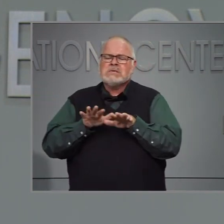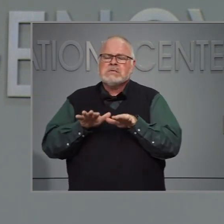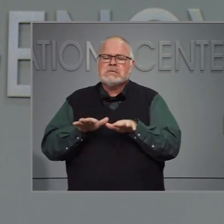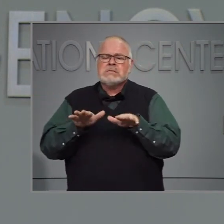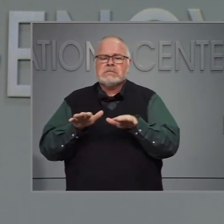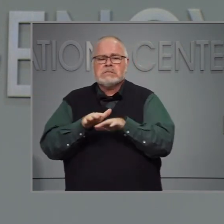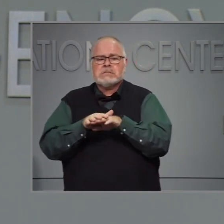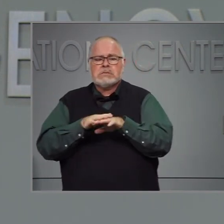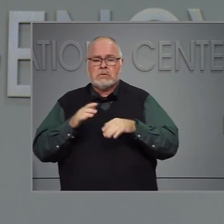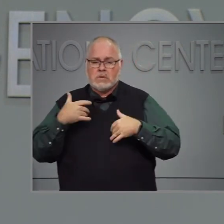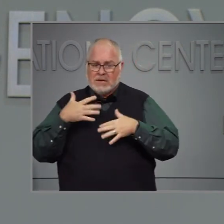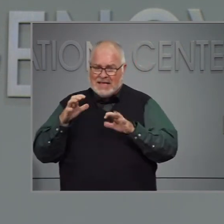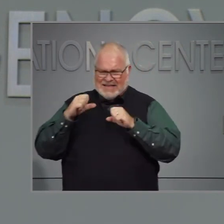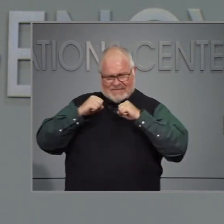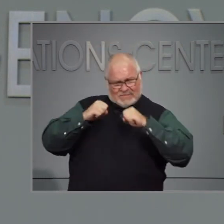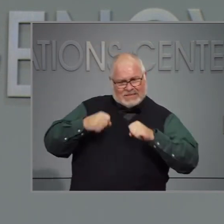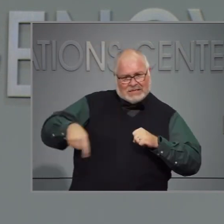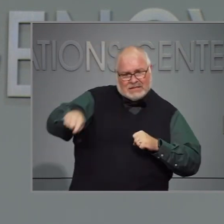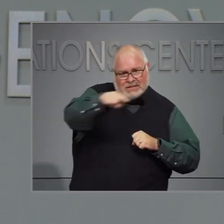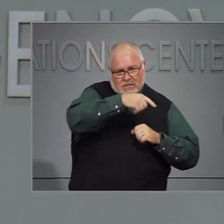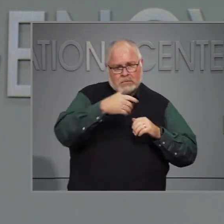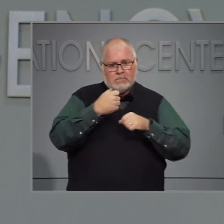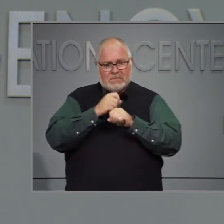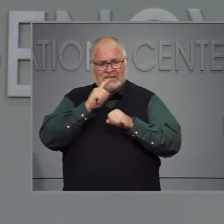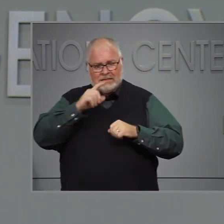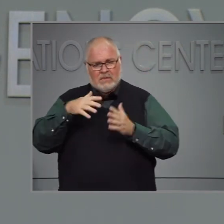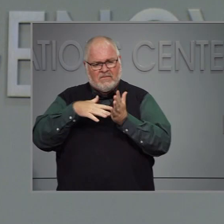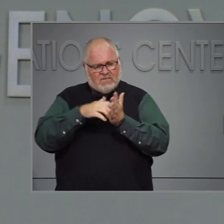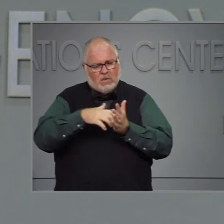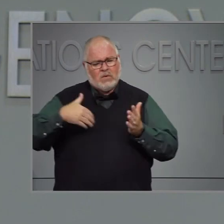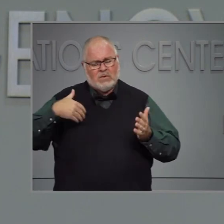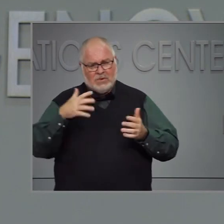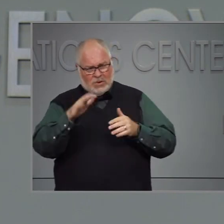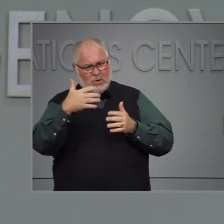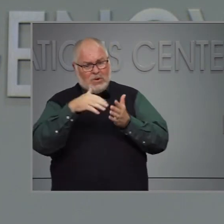todas las comunidades, sino también protege a los más vulnerables. Quienes viven en